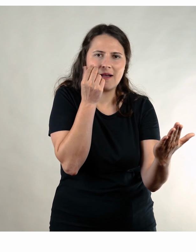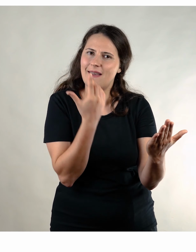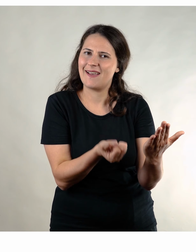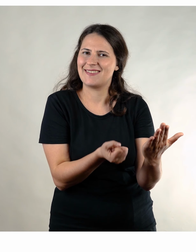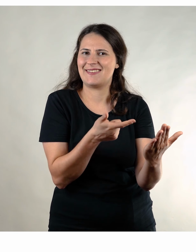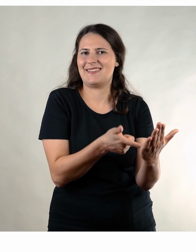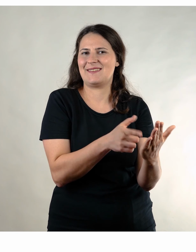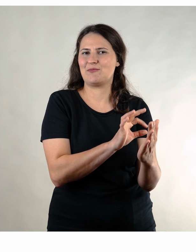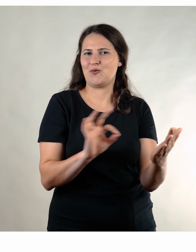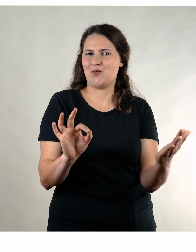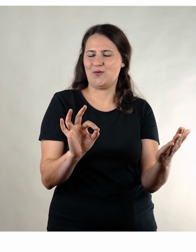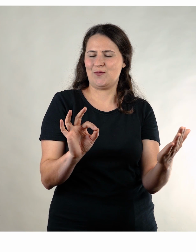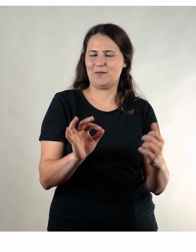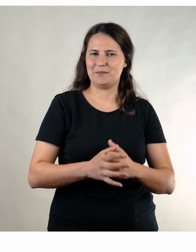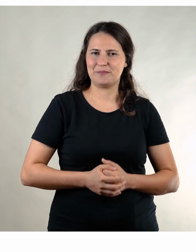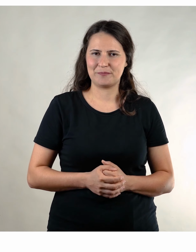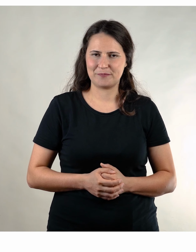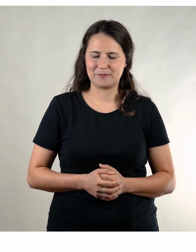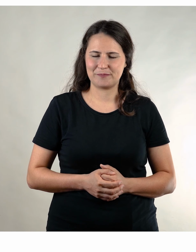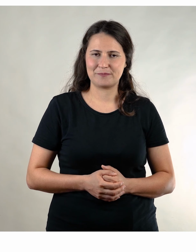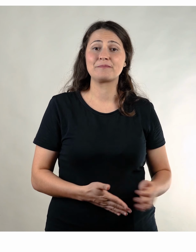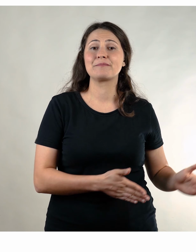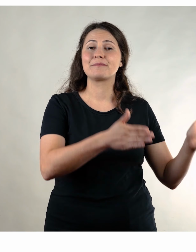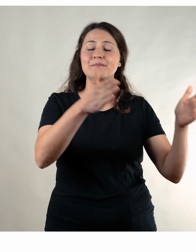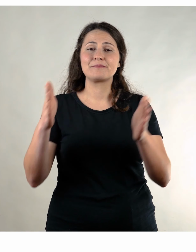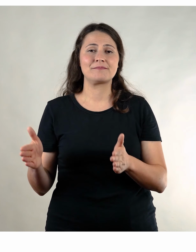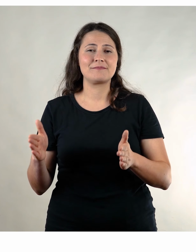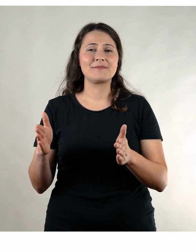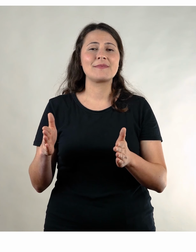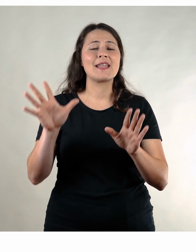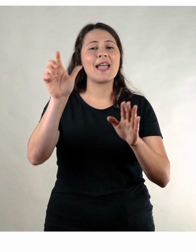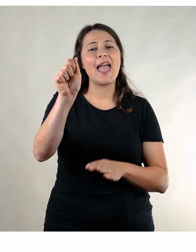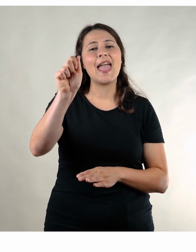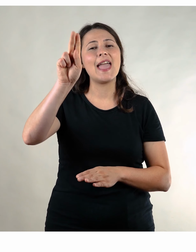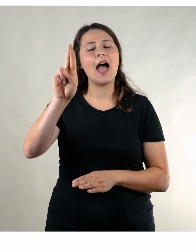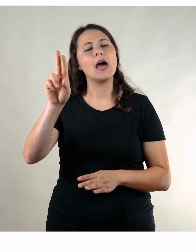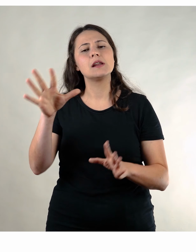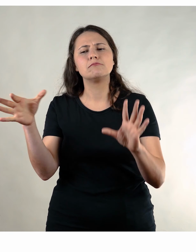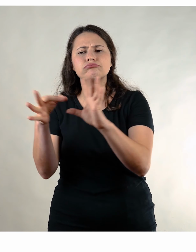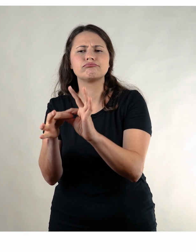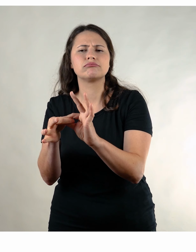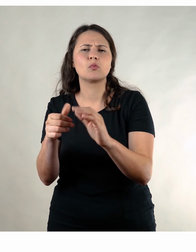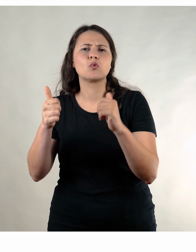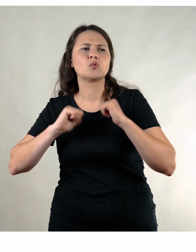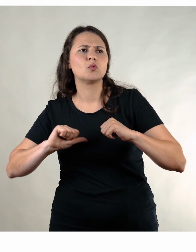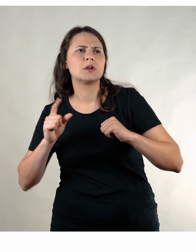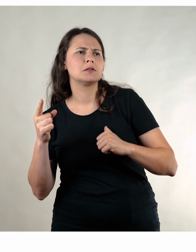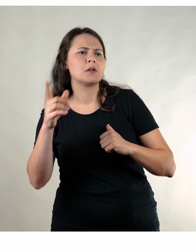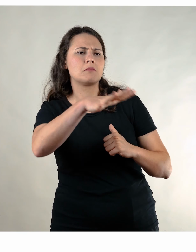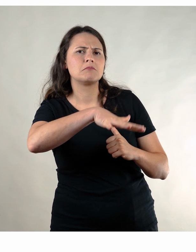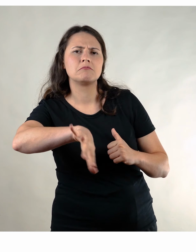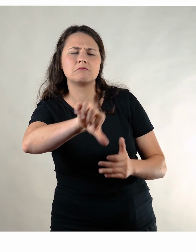Επαυξημένη Πραγματικότητα και Τουριστικοί Προορισμοί